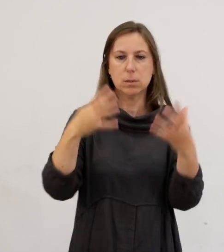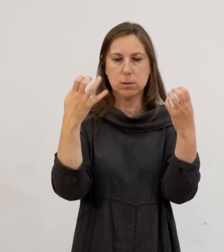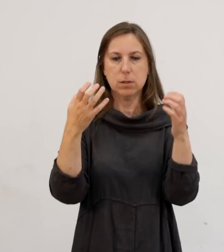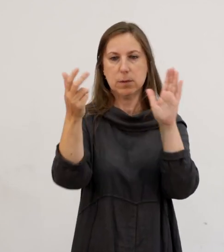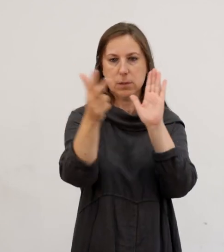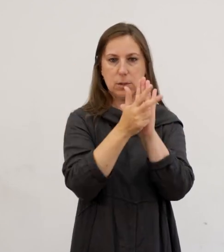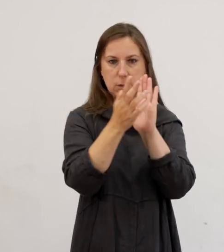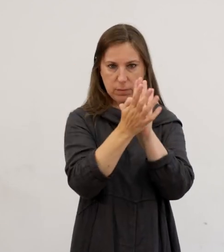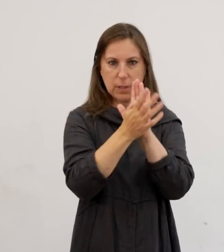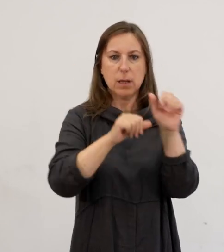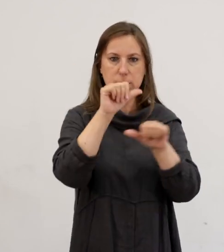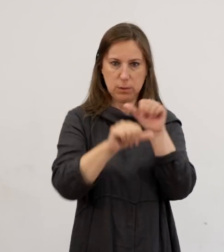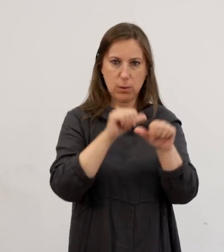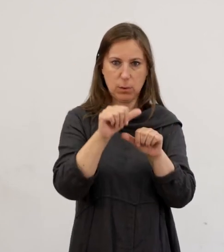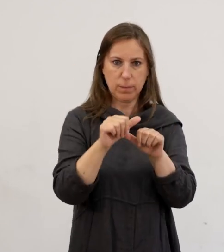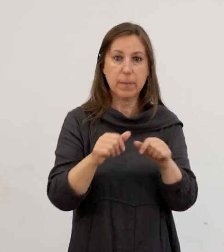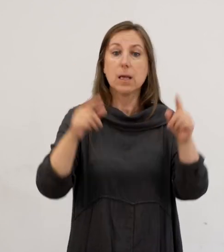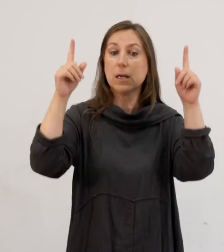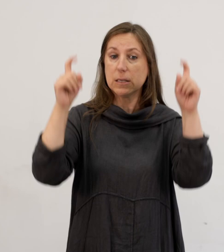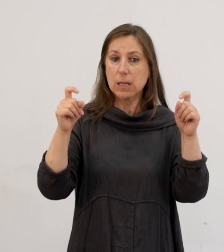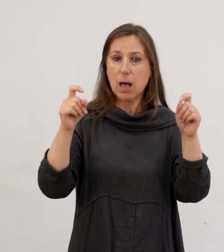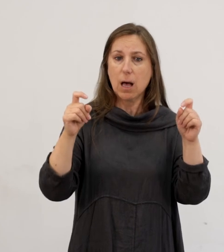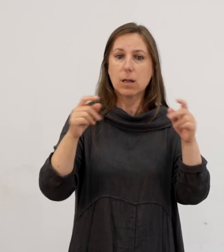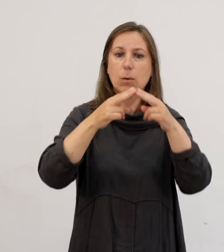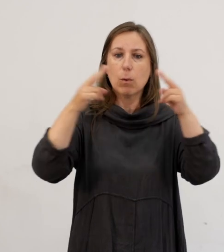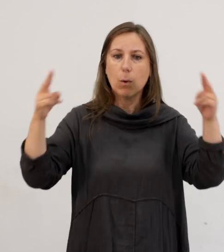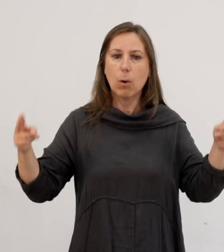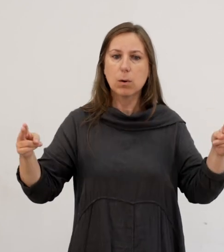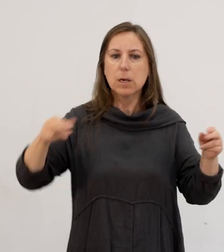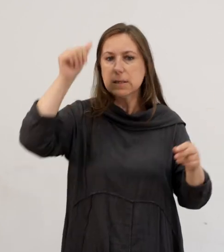Rozpoczął się okres nazywany dwudziestoleciem międzywojennym.